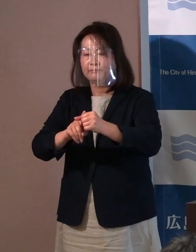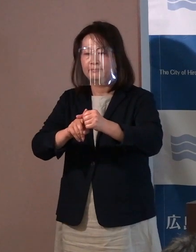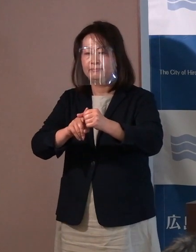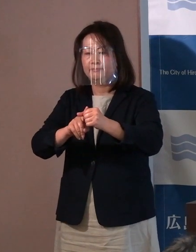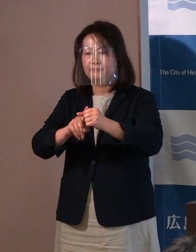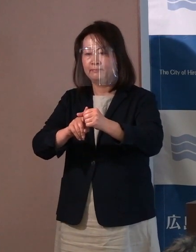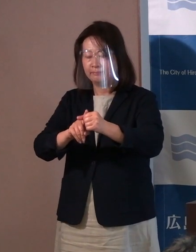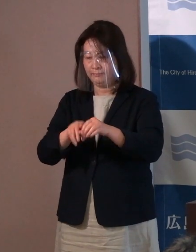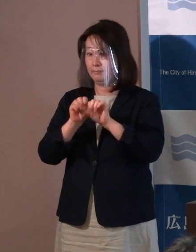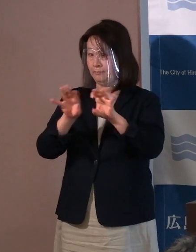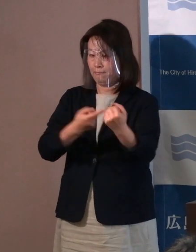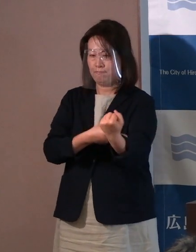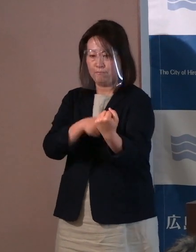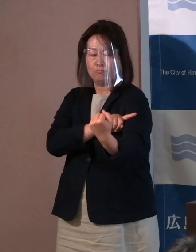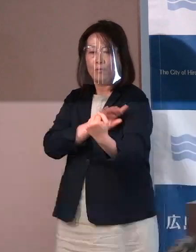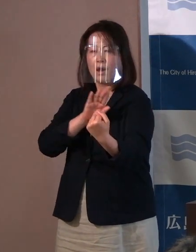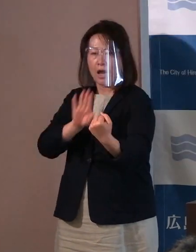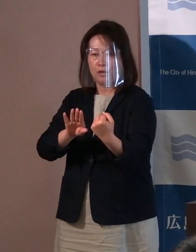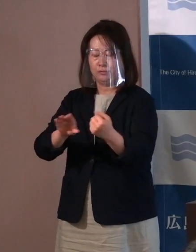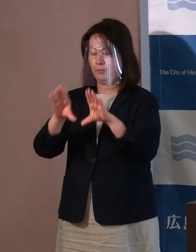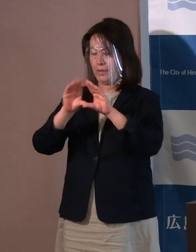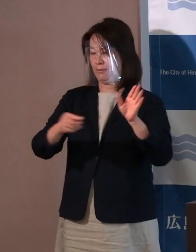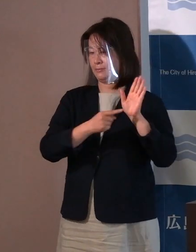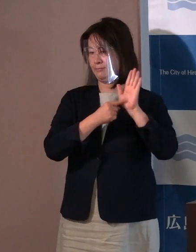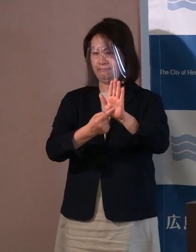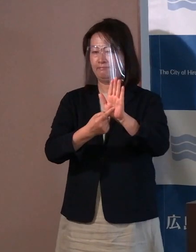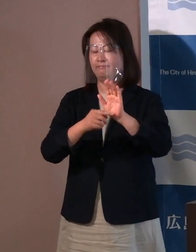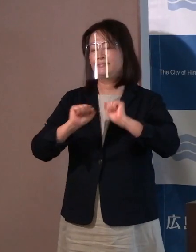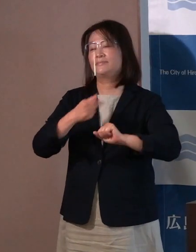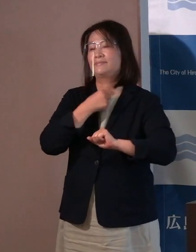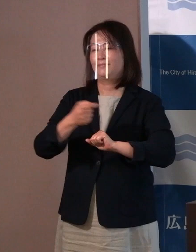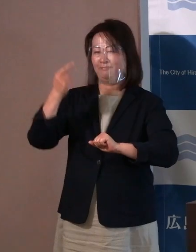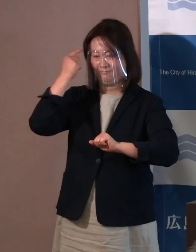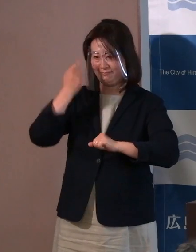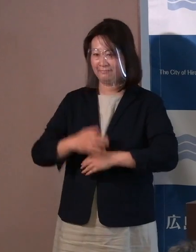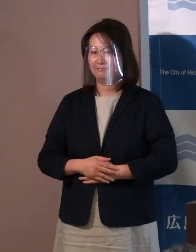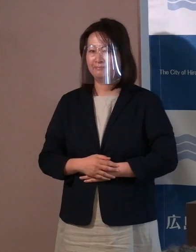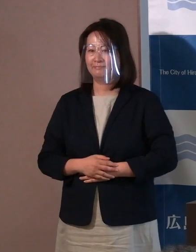発信力のある平和宣言をしたいな というふうに考えておりまして､